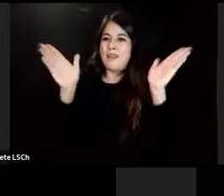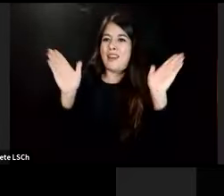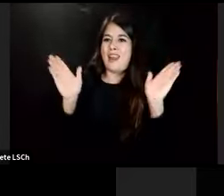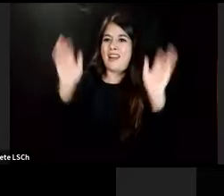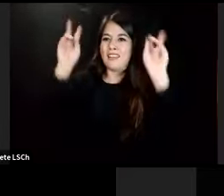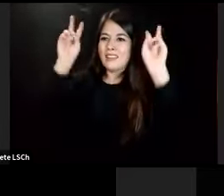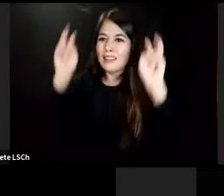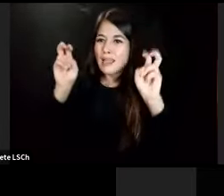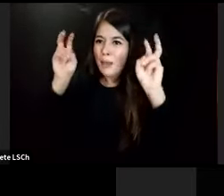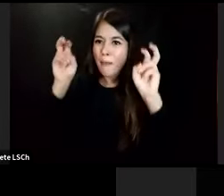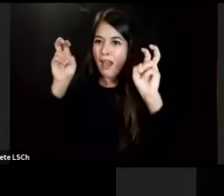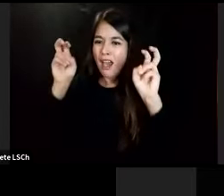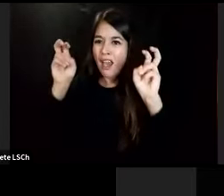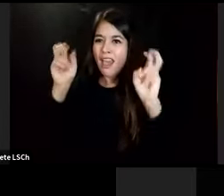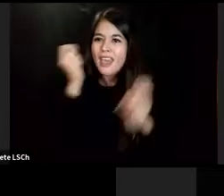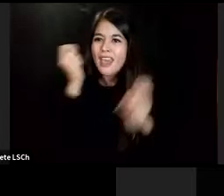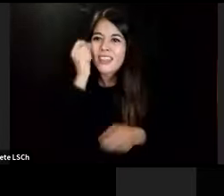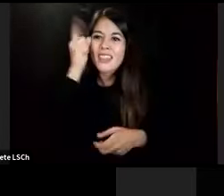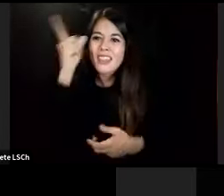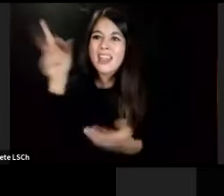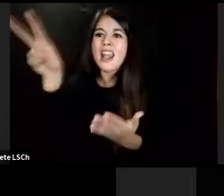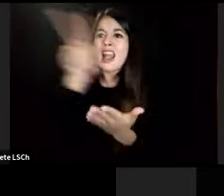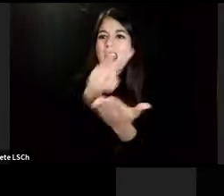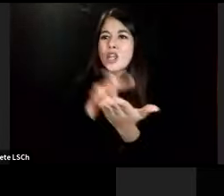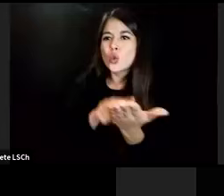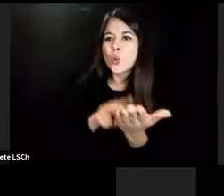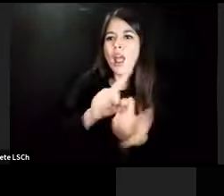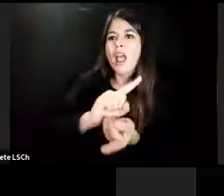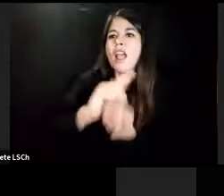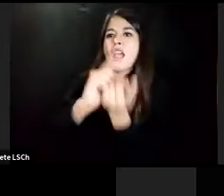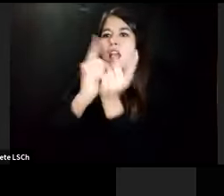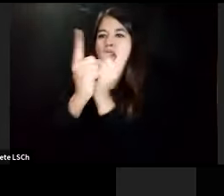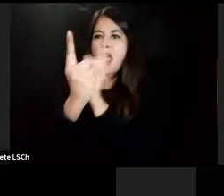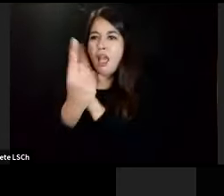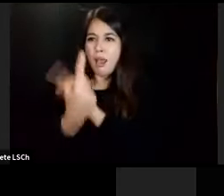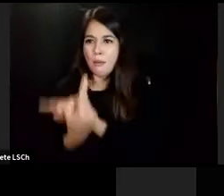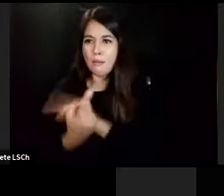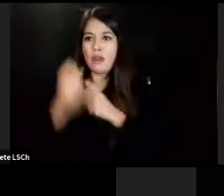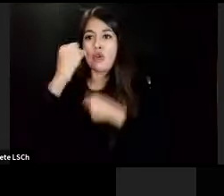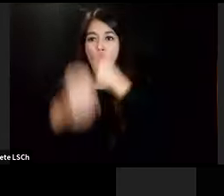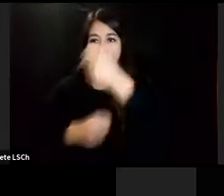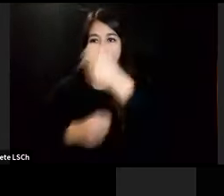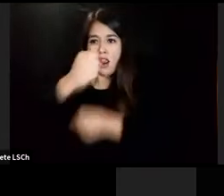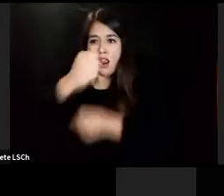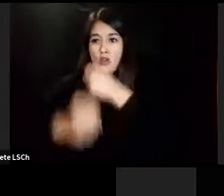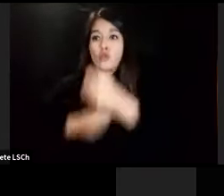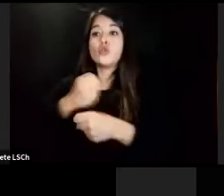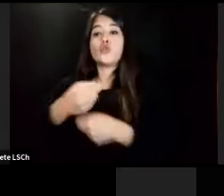algo que ha ido cambiando con el paso de los años. Yo les recomiendo siempre leer los libros